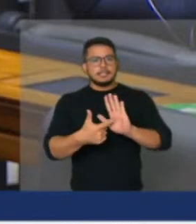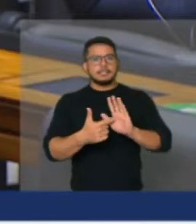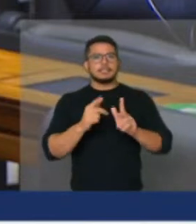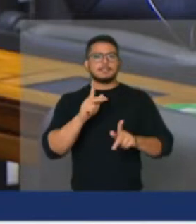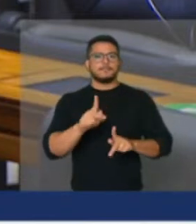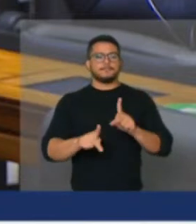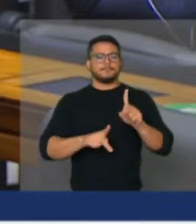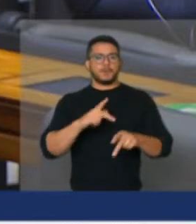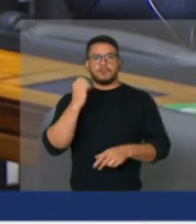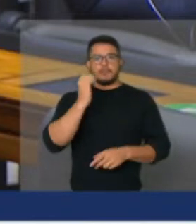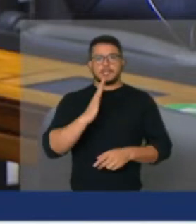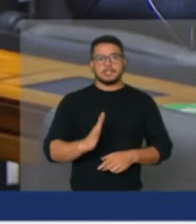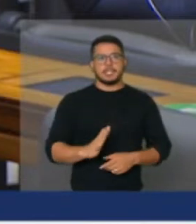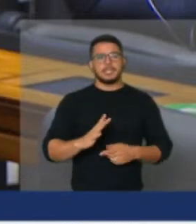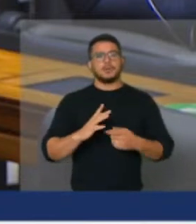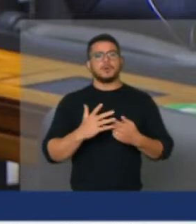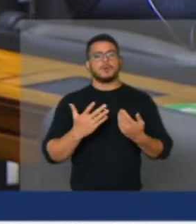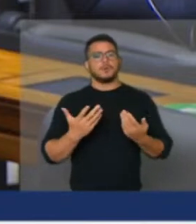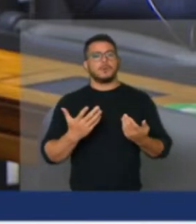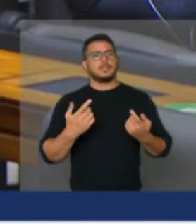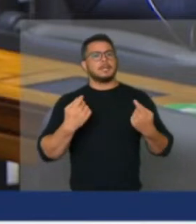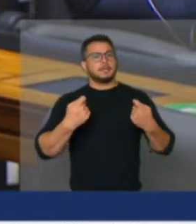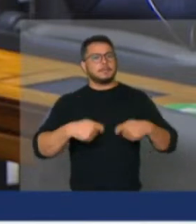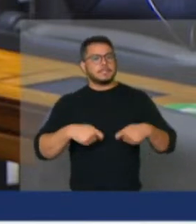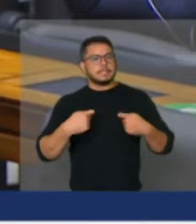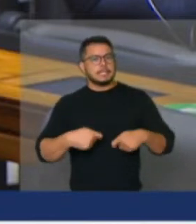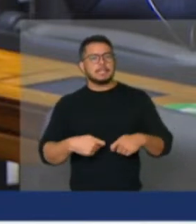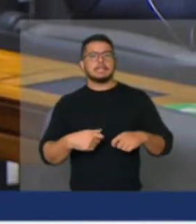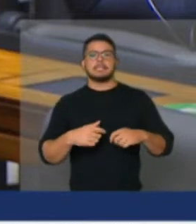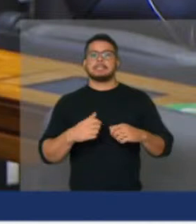ESCLARECIMENTO NECESSÁRIO A SER EXECUTADO AQUI NA NOSSA CÂMARA DOS DEPUTADOS, QUE ELE